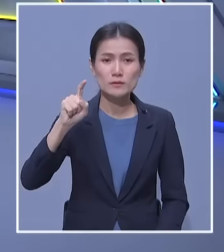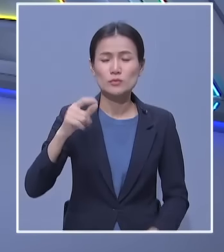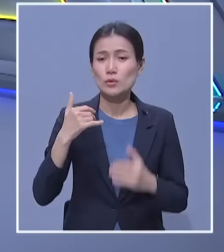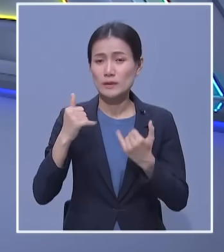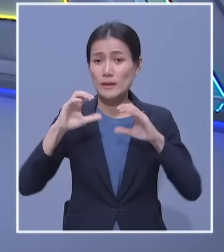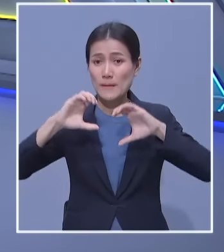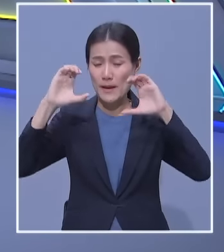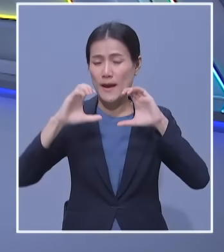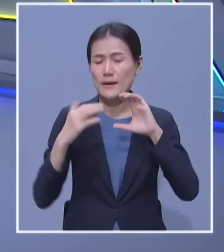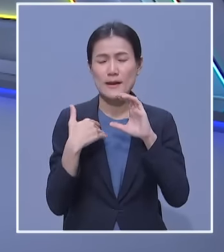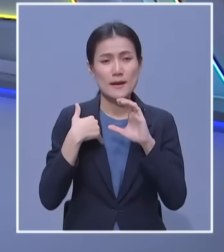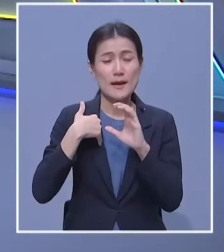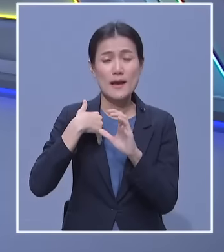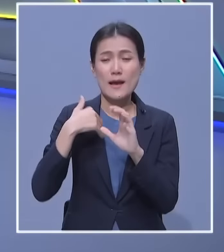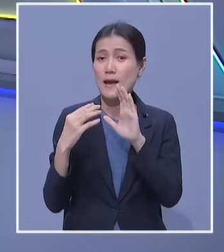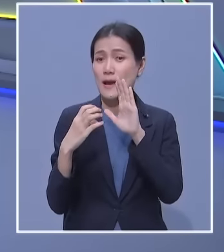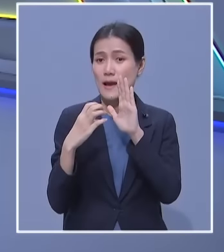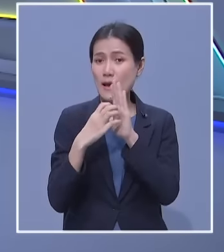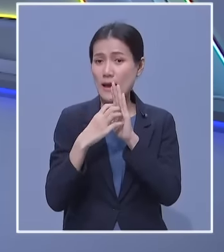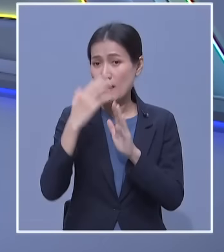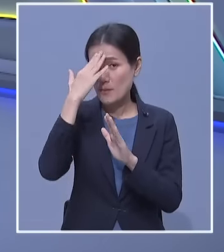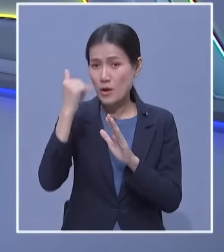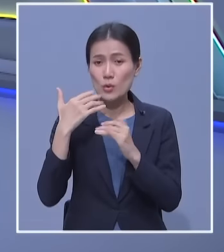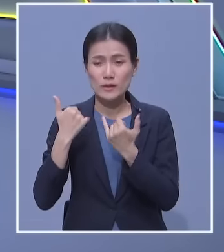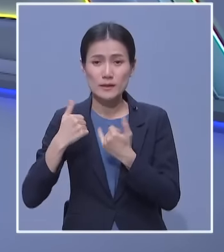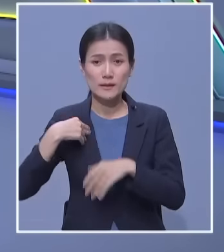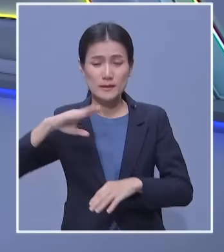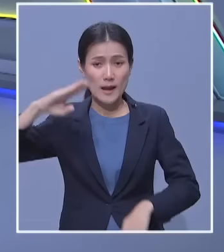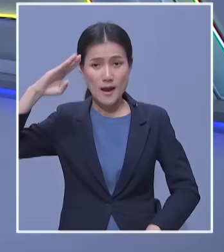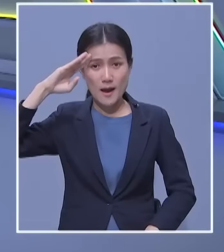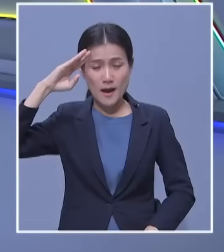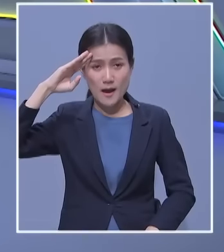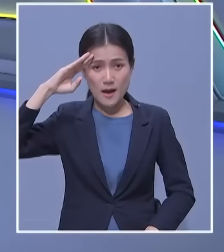รับมือกับการจู่โจมข้ามพรมแดนของกองกำลัง ยูเครนที่ต้องบอกว่าเกิดขึ้นอย่างต่อ